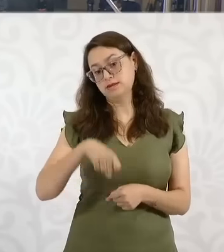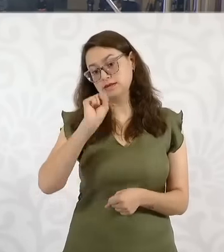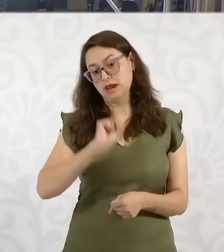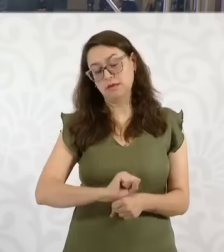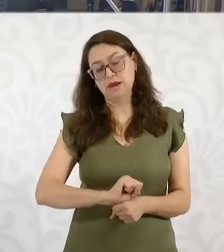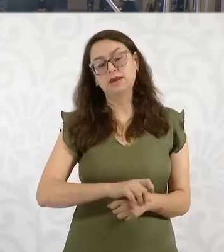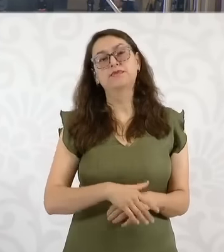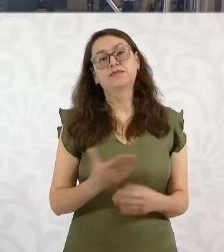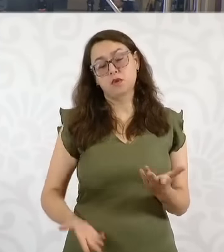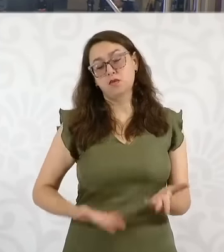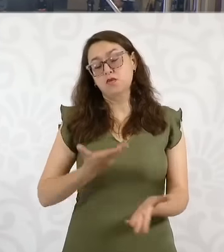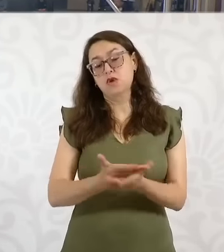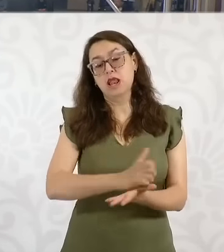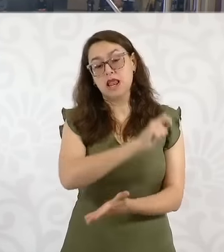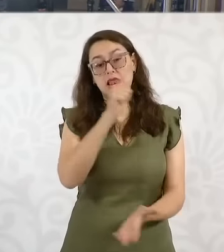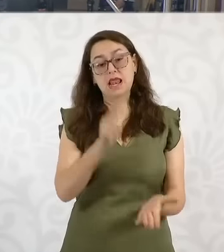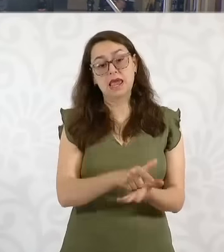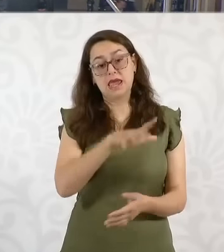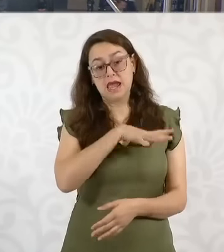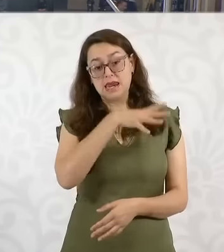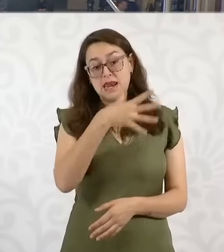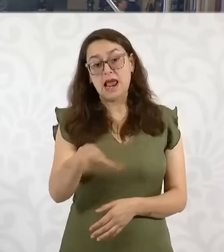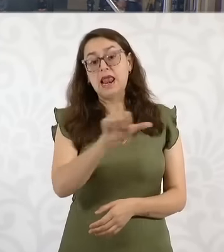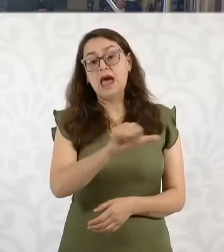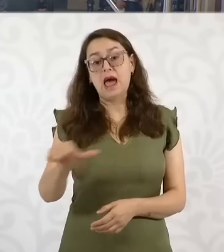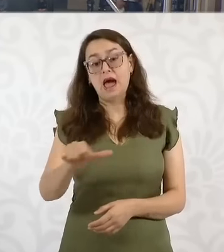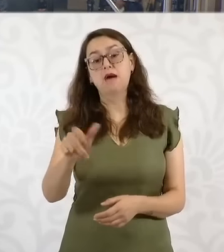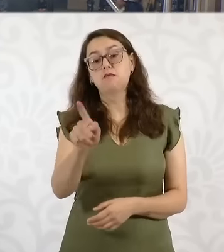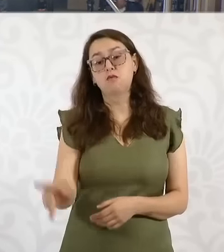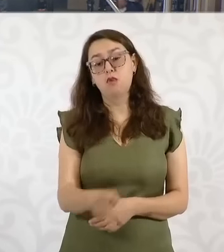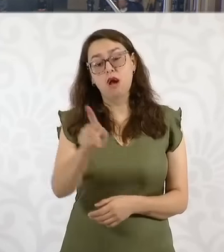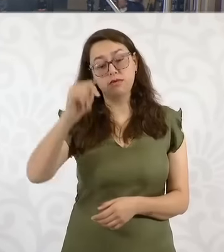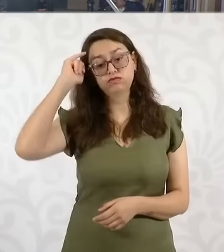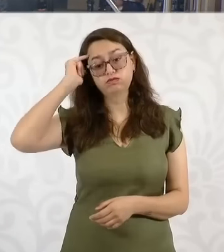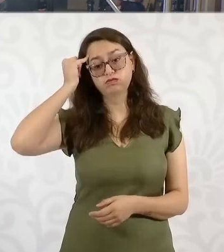la Ley General de Derechos eh de los Pueblos Indígenas y Afroamericanos. Eh, me llamó la